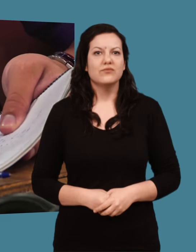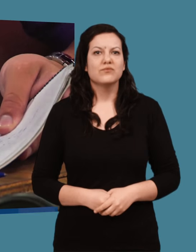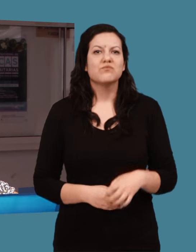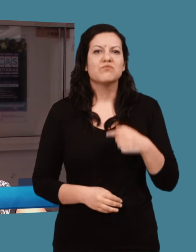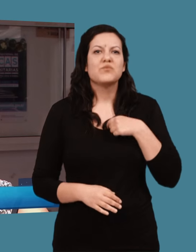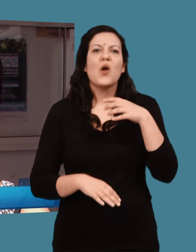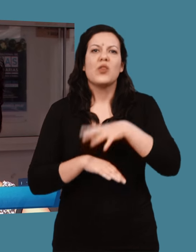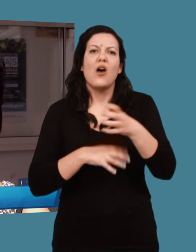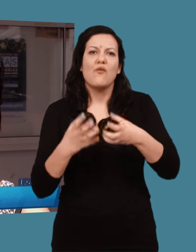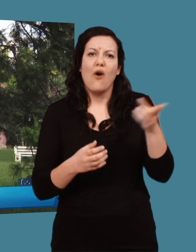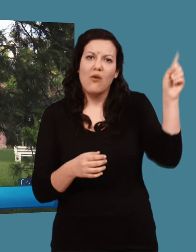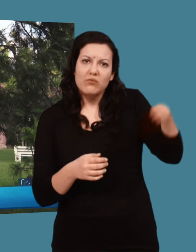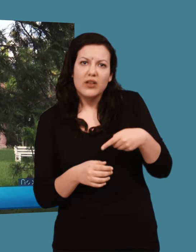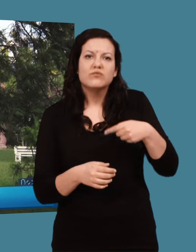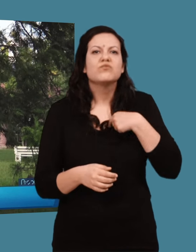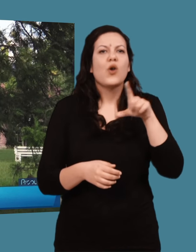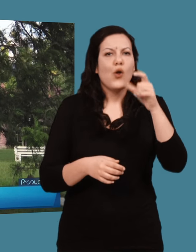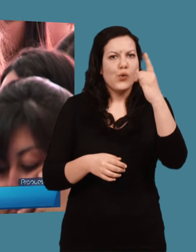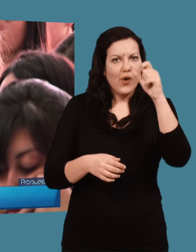Y vengo de Tierra del Fuego Yo soy Lucas, soy de Misiones,